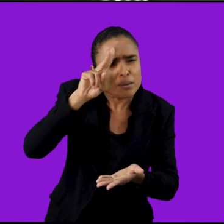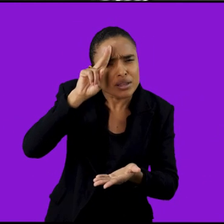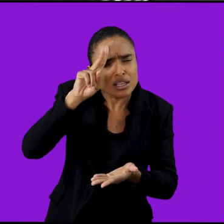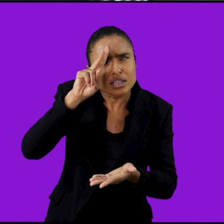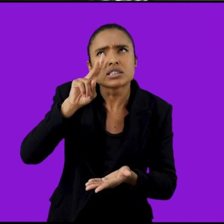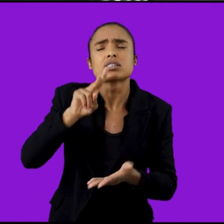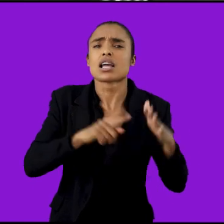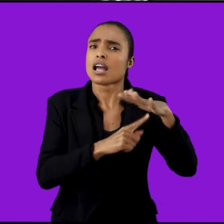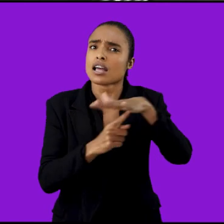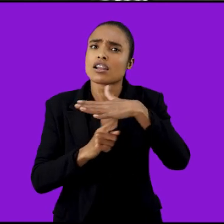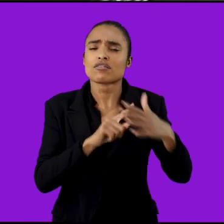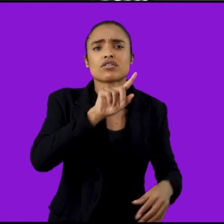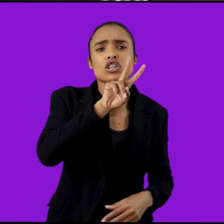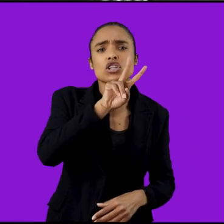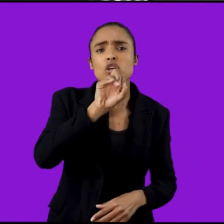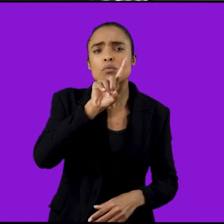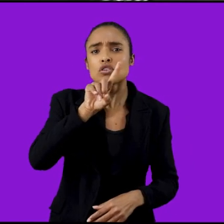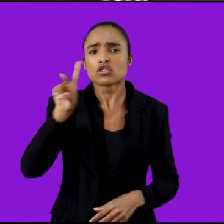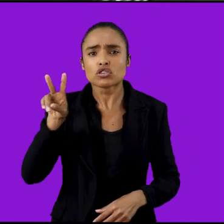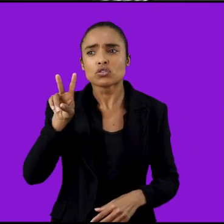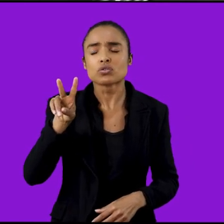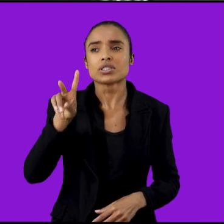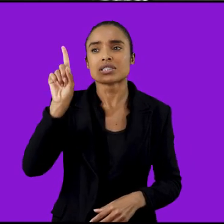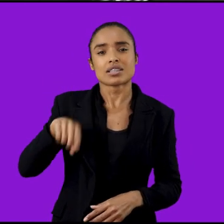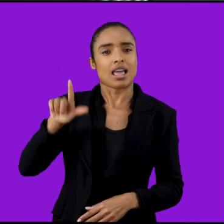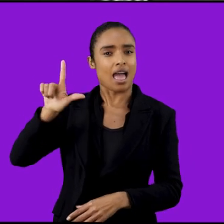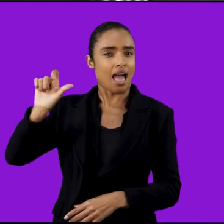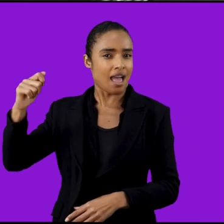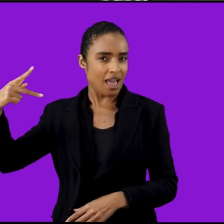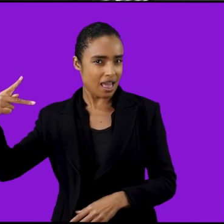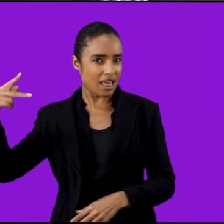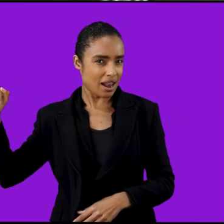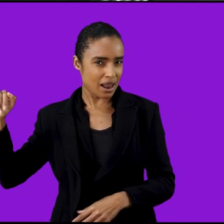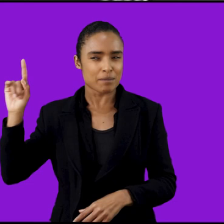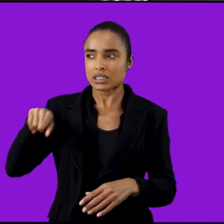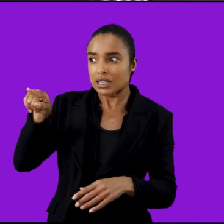você lembra quando a gente fez uma feira em 2012 que a gente convidou vocês para falar da lab… Na casa das caldeiras, né…